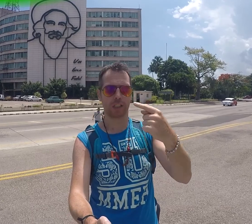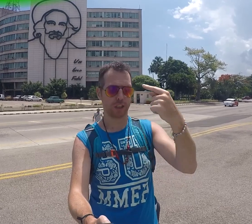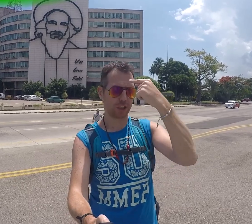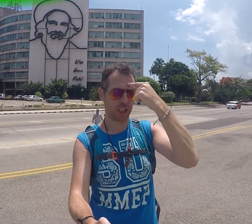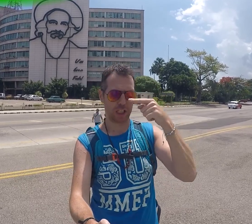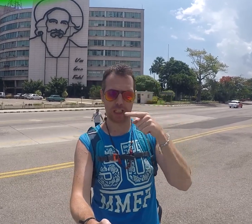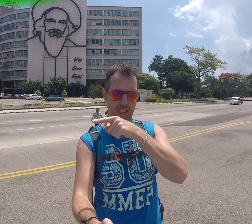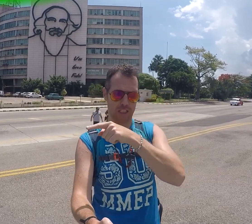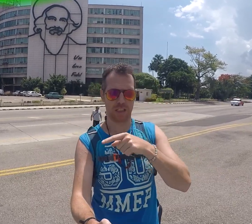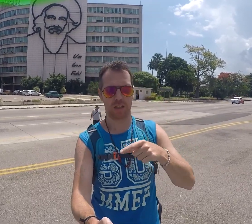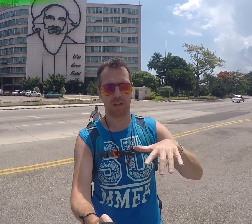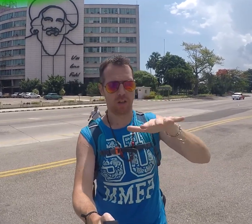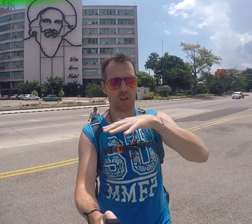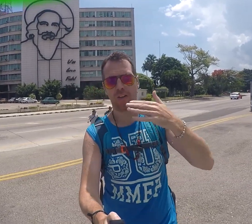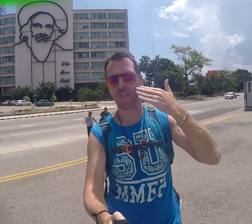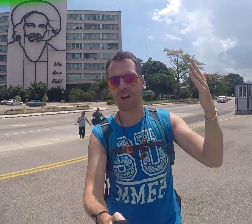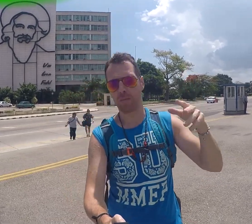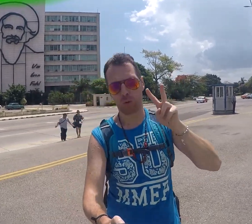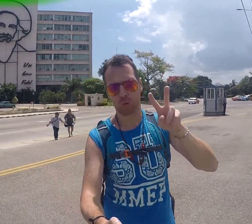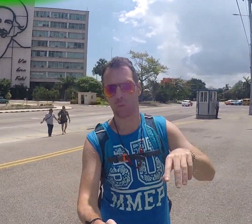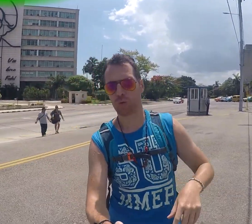Junto con el Che y esta es la famosa plaza, vedlo